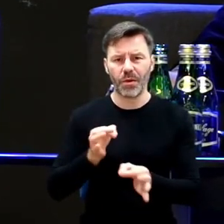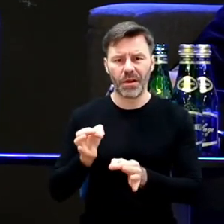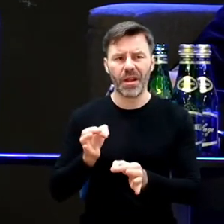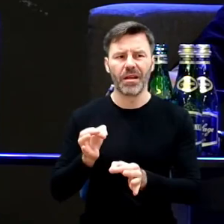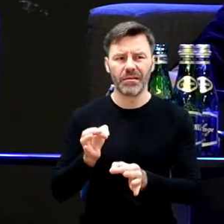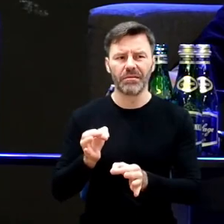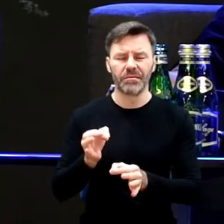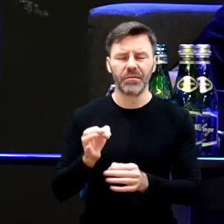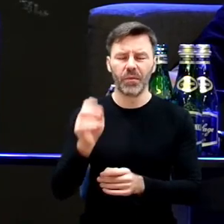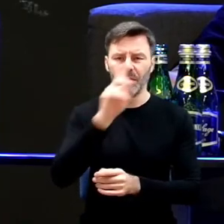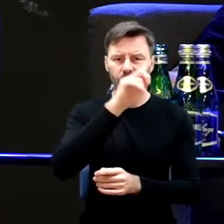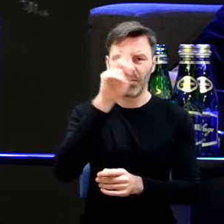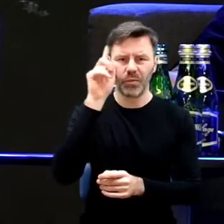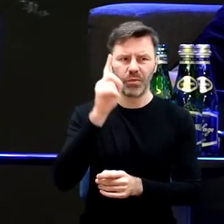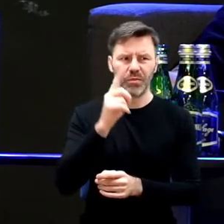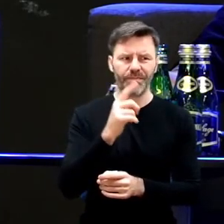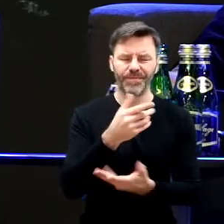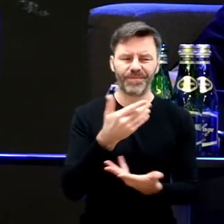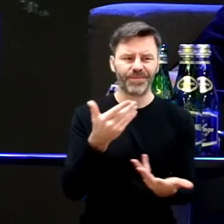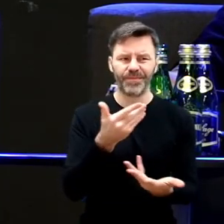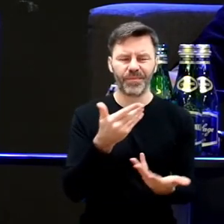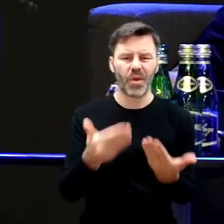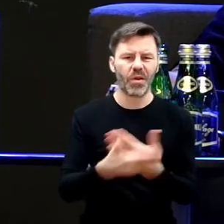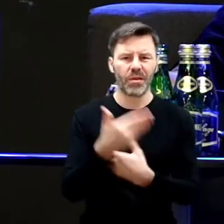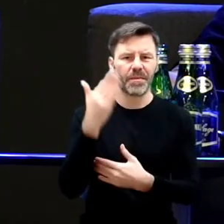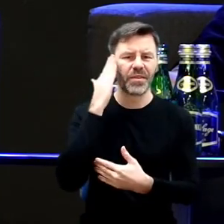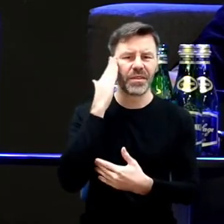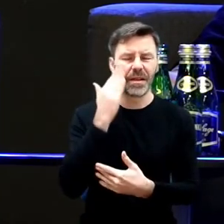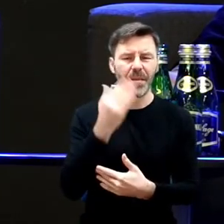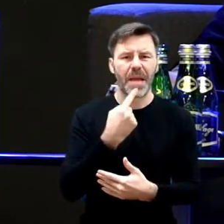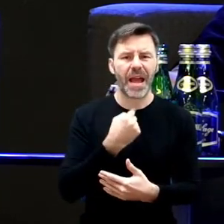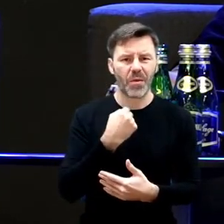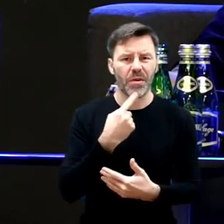którego nigdy nie udało nam się do końca przezwyciężyć,